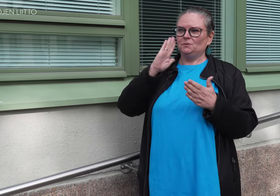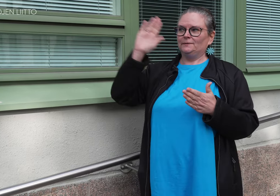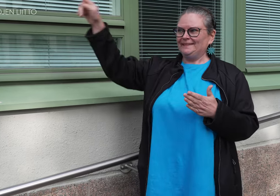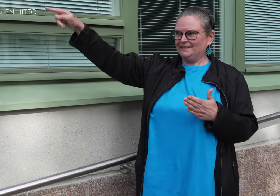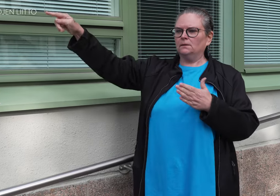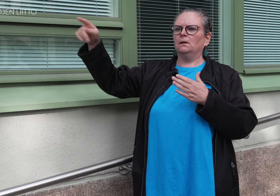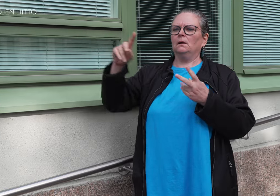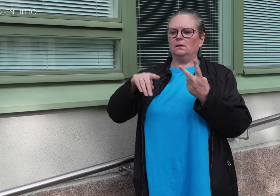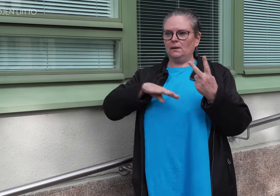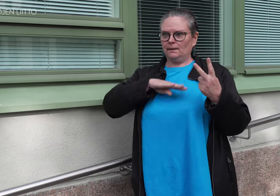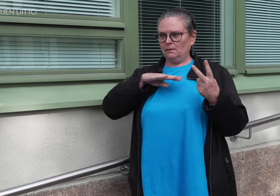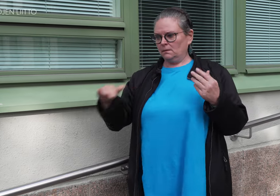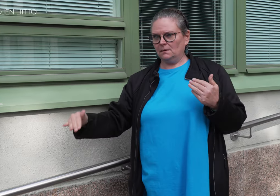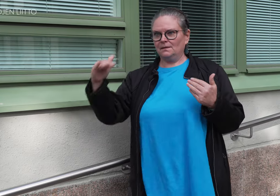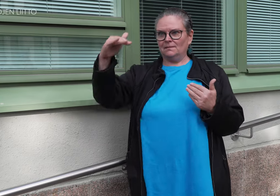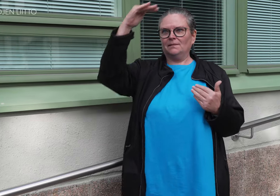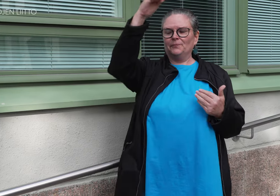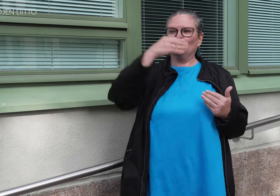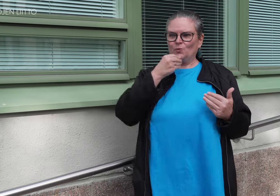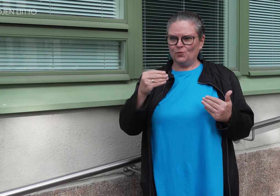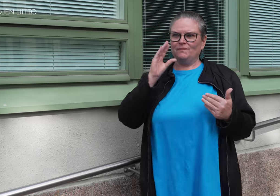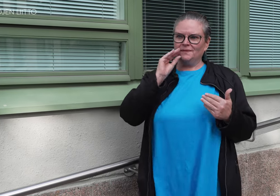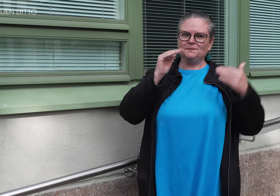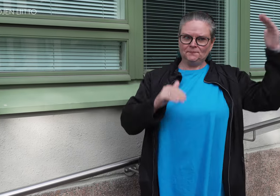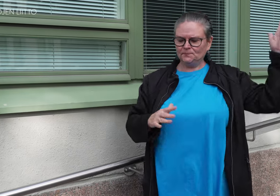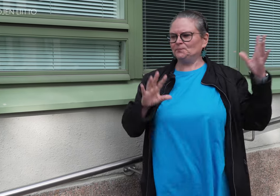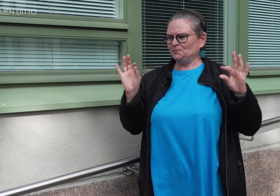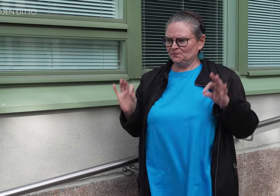ja joista osa sittemmin ovat muuttaneet Ruotsiin.